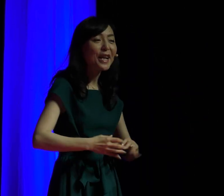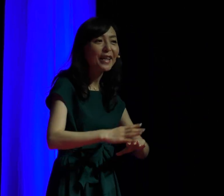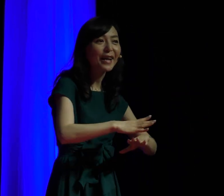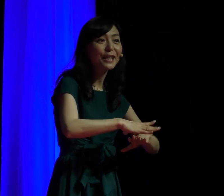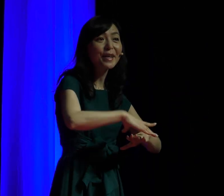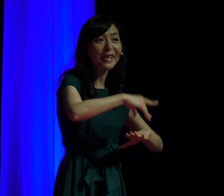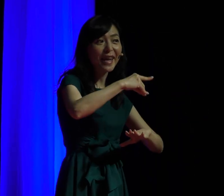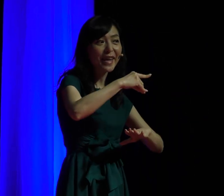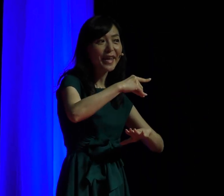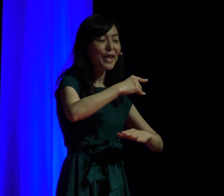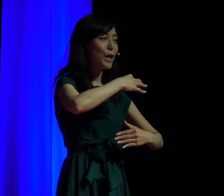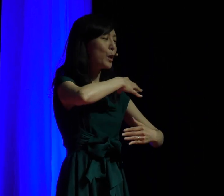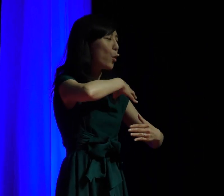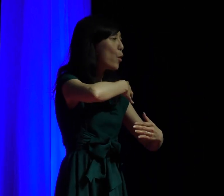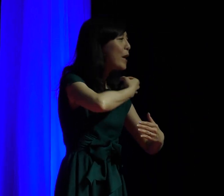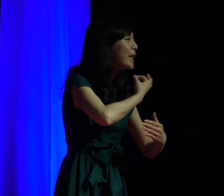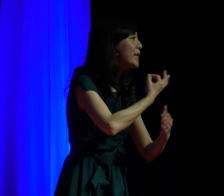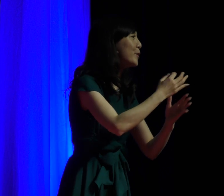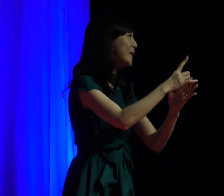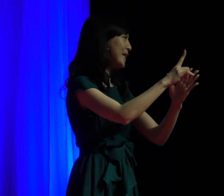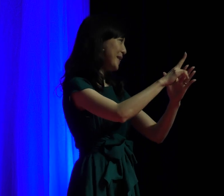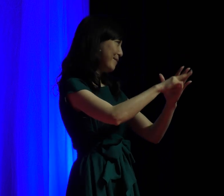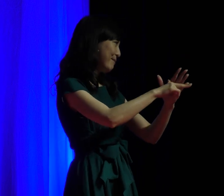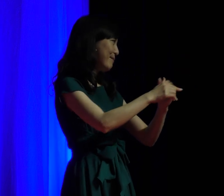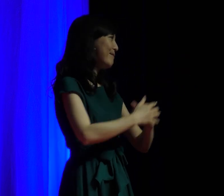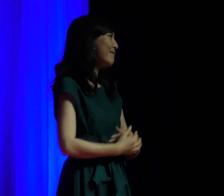La primera vez que produjo voz.